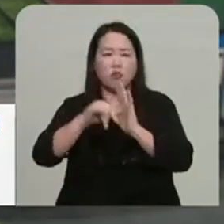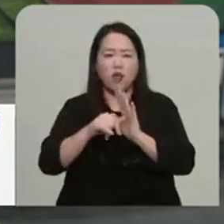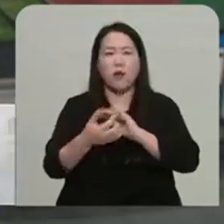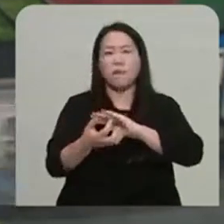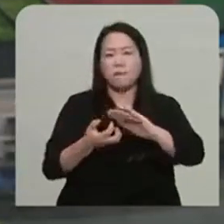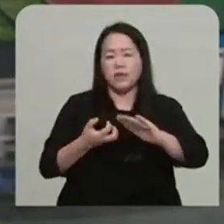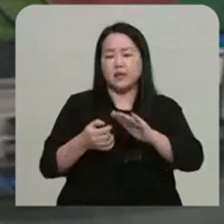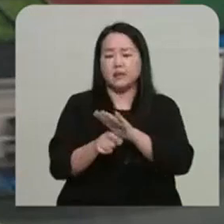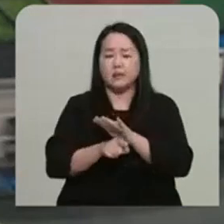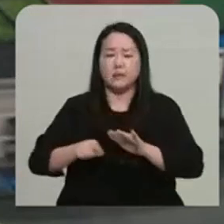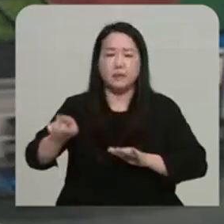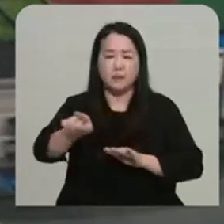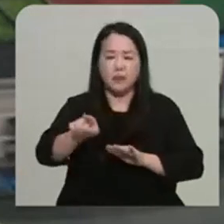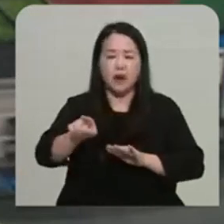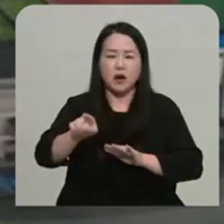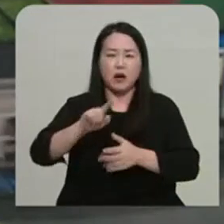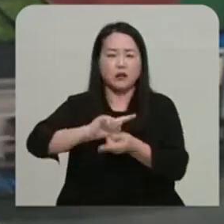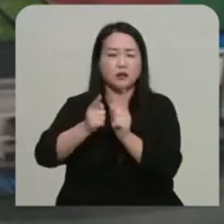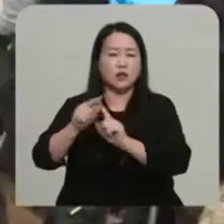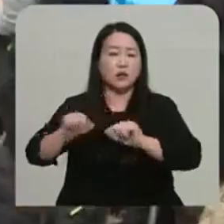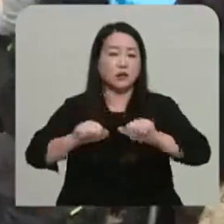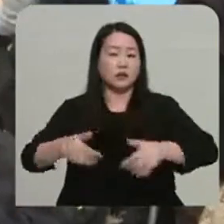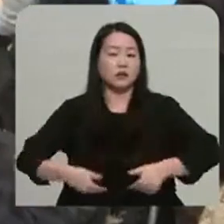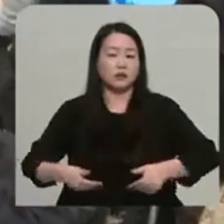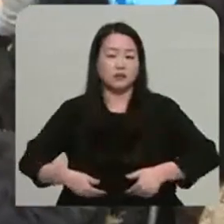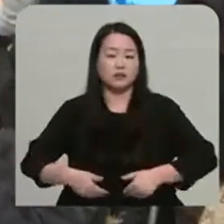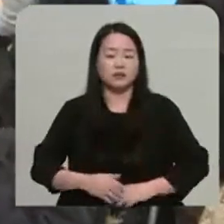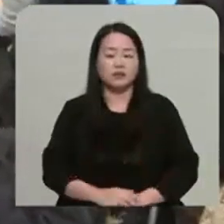한주연 기자입니다